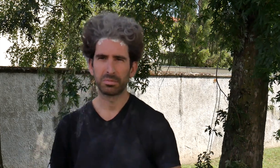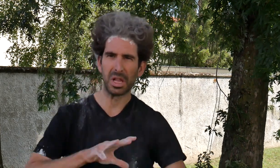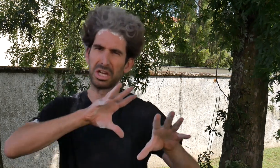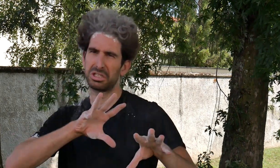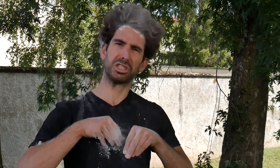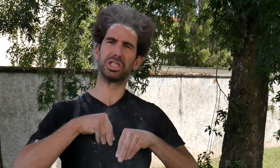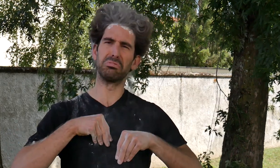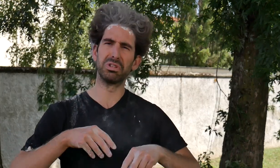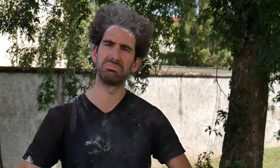J'assume !